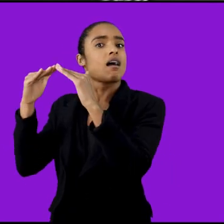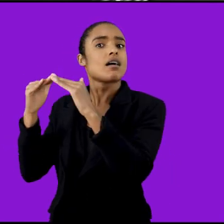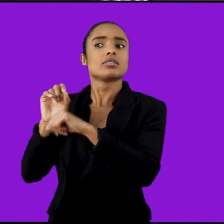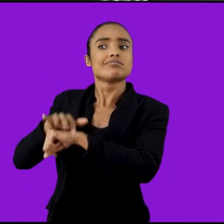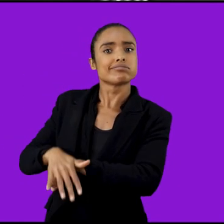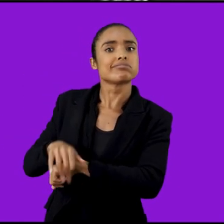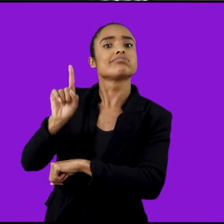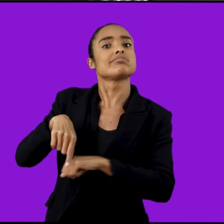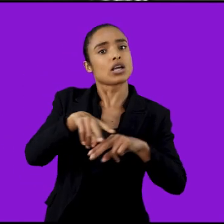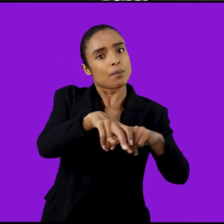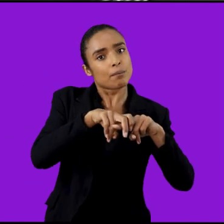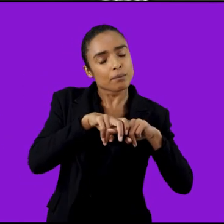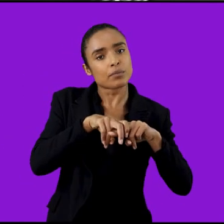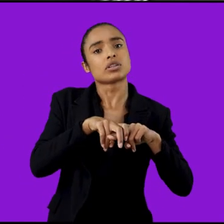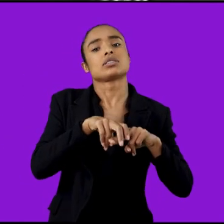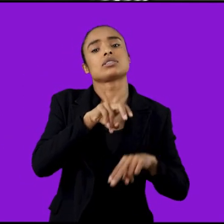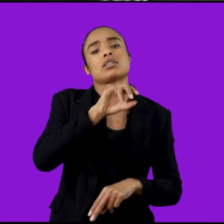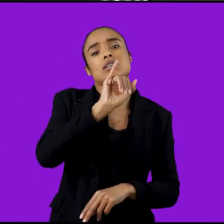por conta da Irmandade da Boa Morte… 100 anos?